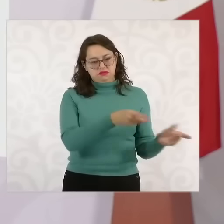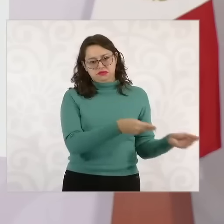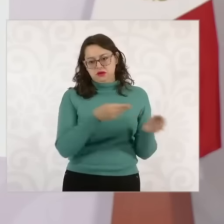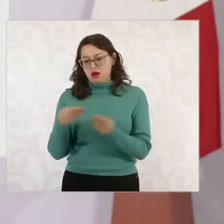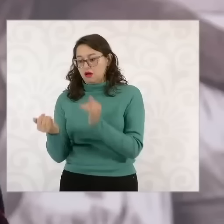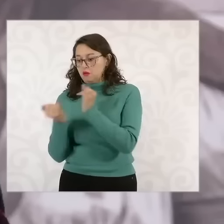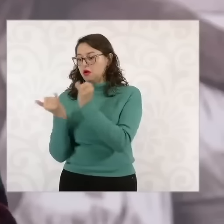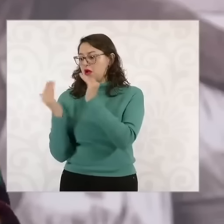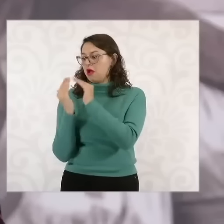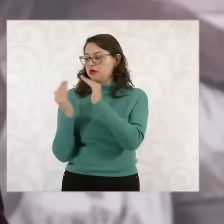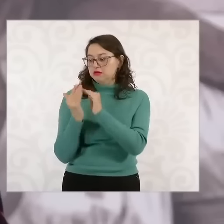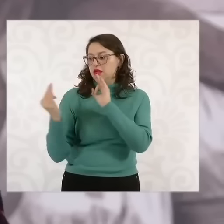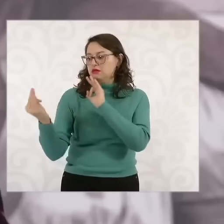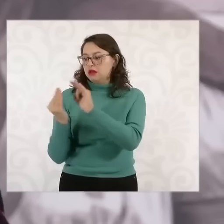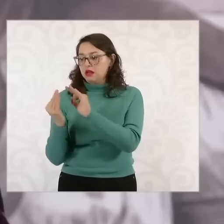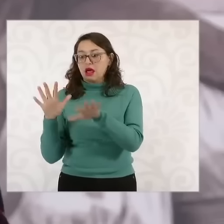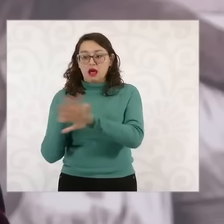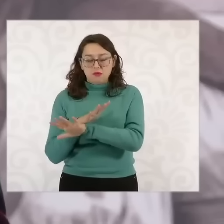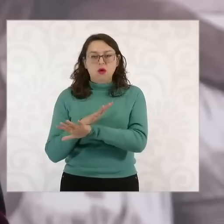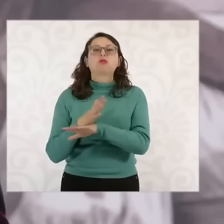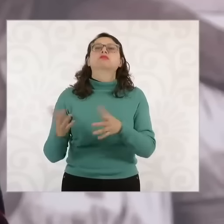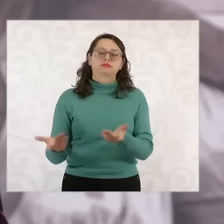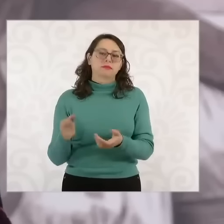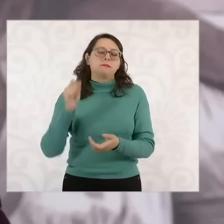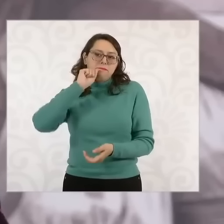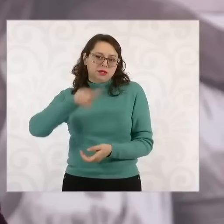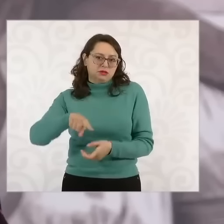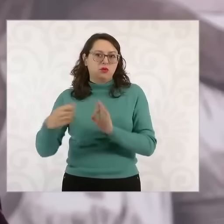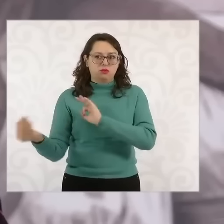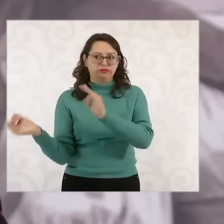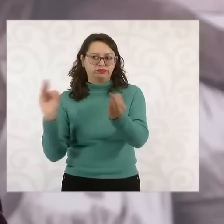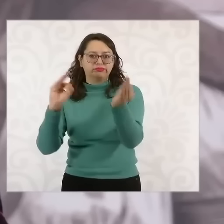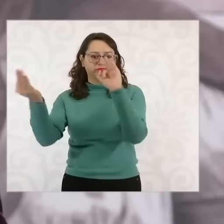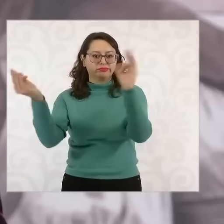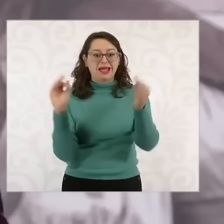trabajando dentro del gobierno de México es que de esta manera las personas puedan tener siempre,